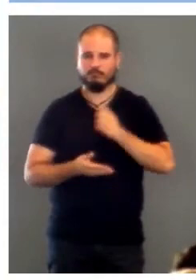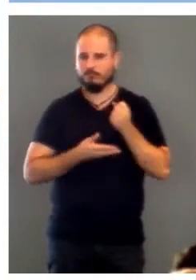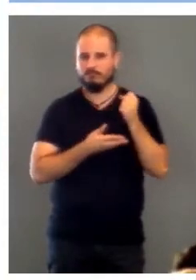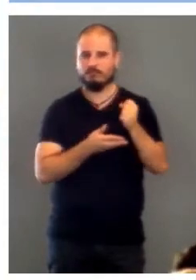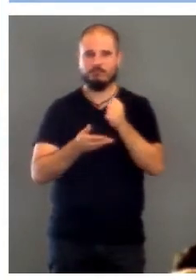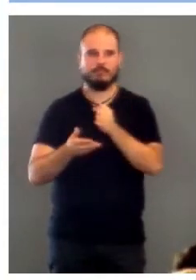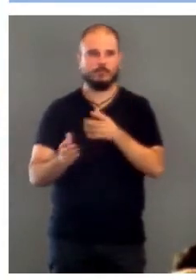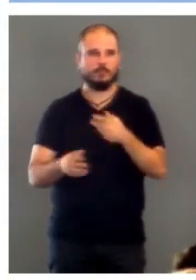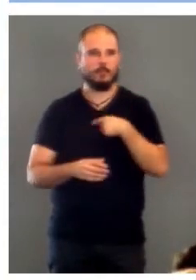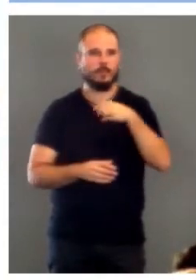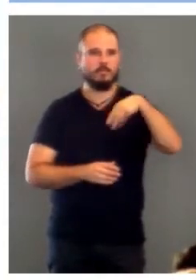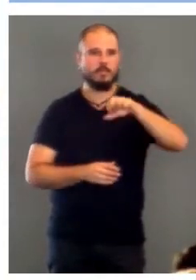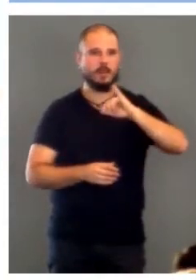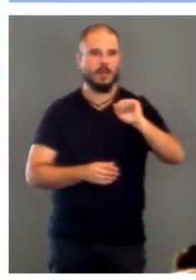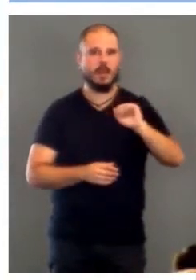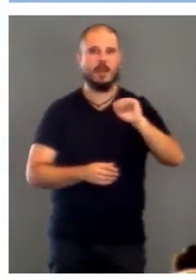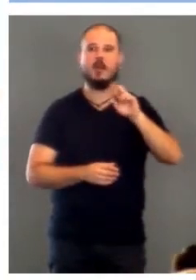María Rufina Ibáñez Pagola